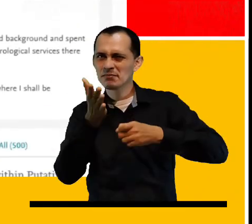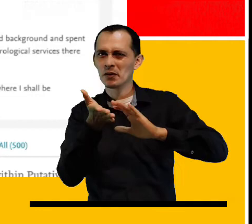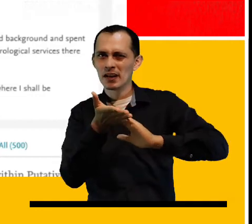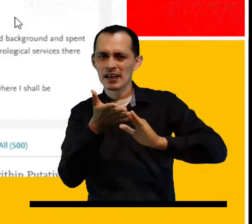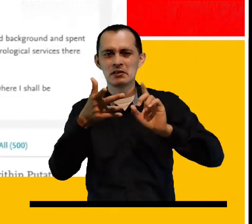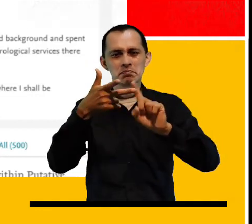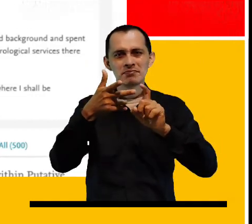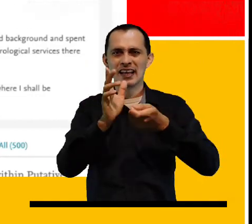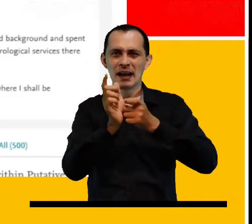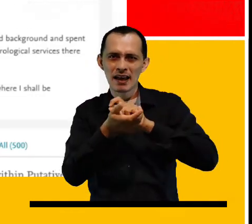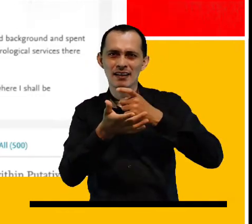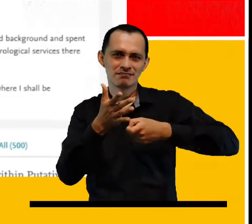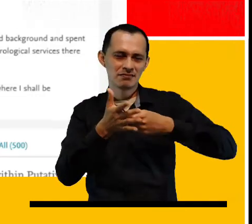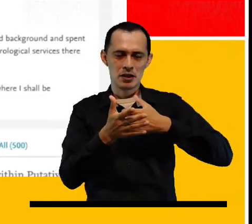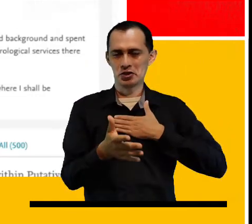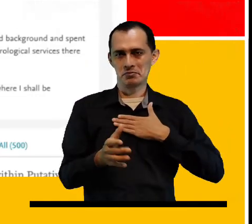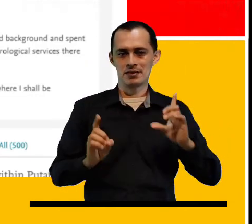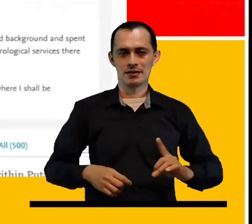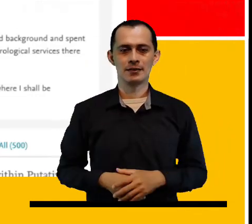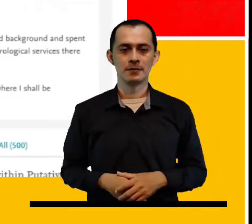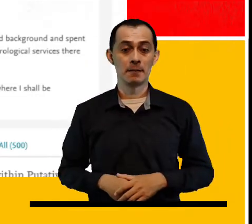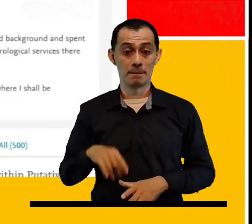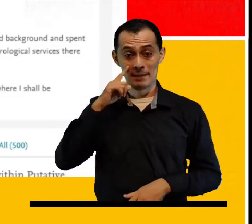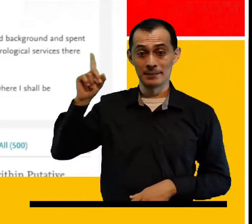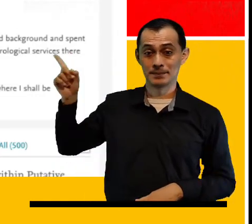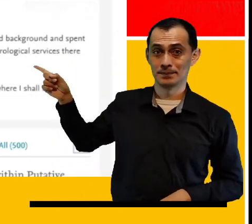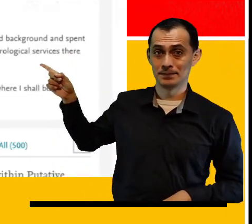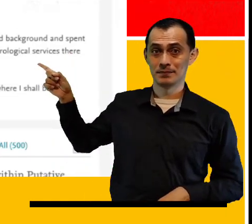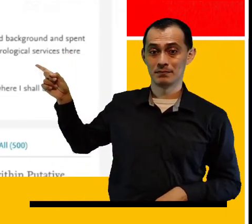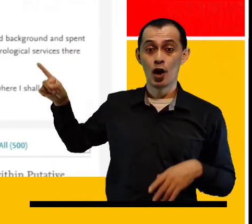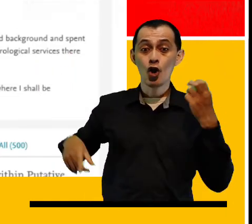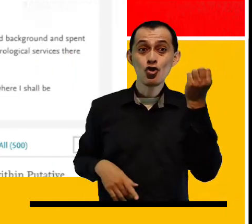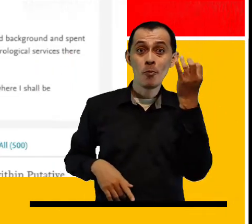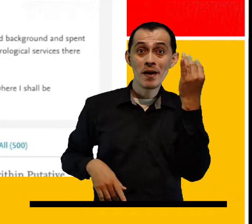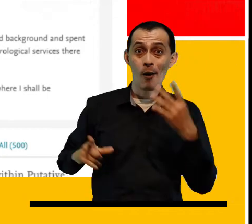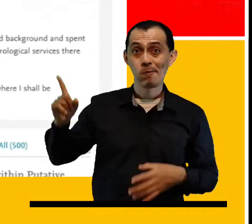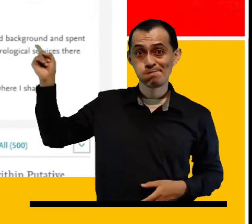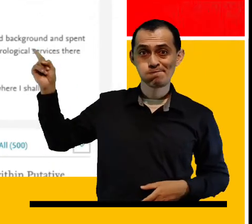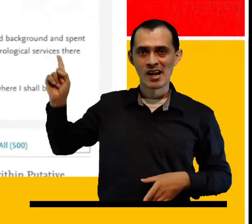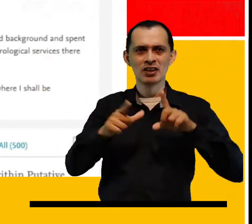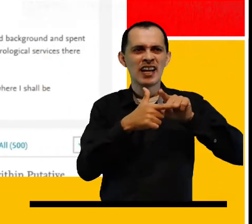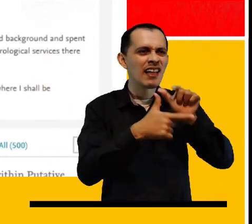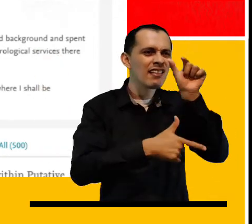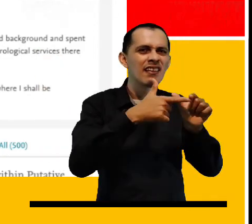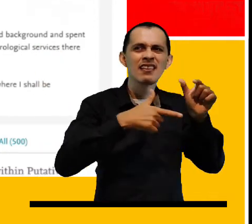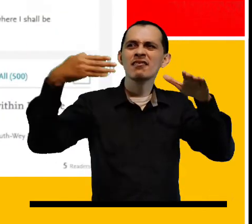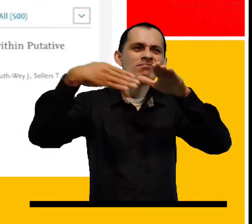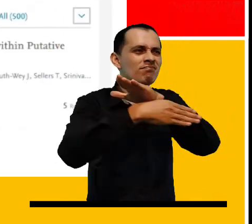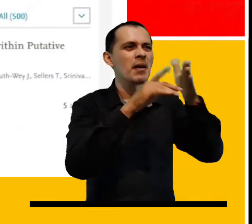estos indicadores de productividad se van creando automáticamente con base a sus